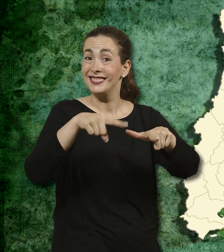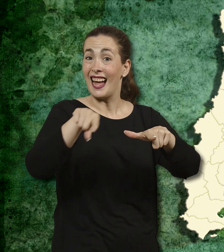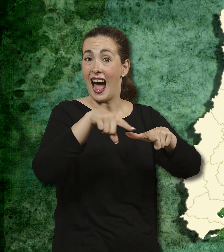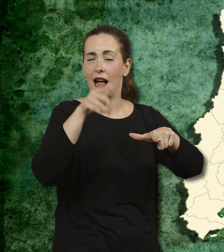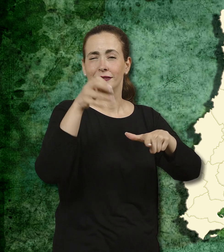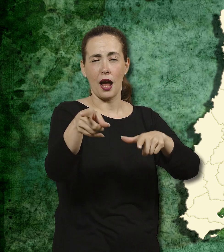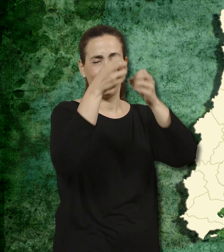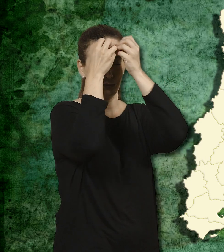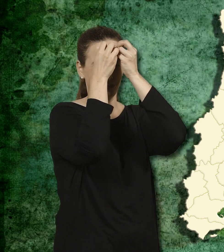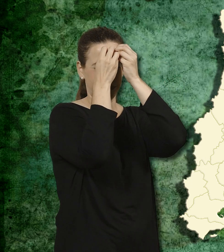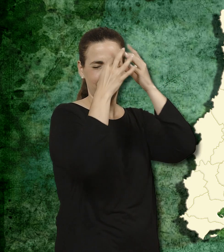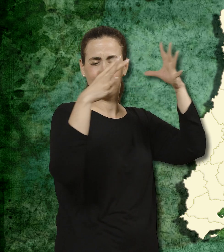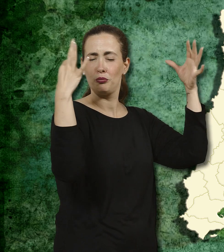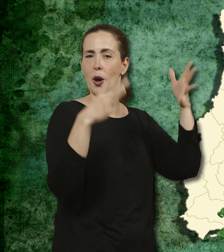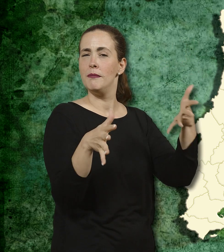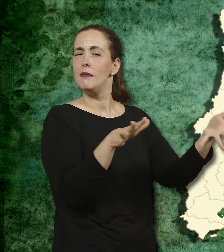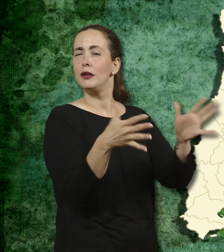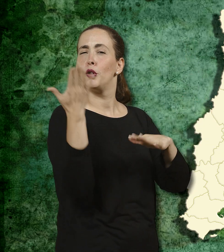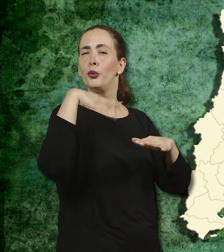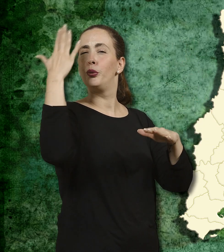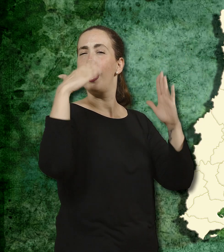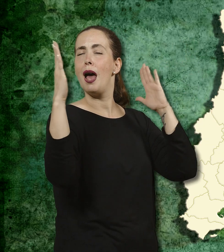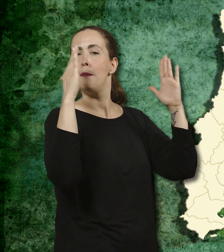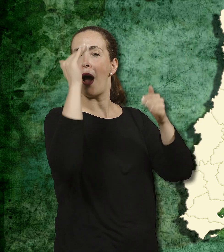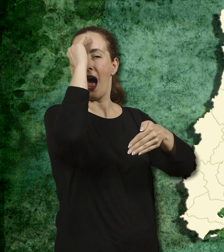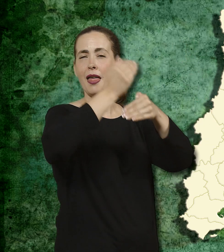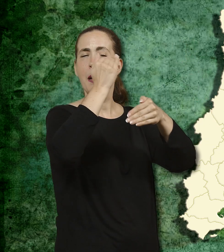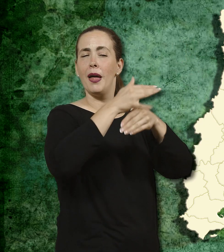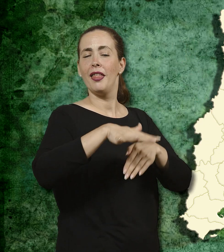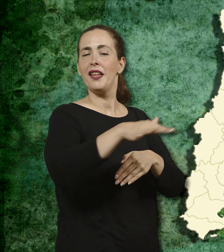de com era la vida en plena edat mitjana.